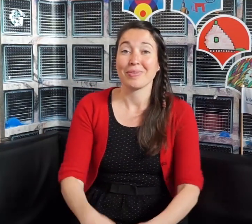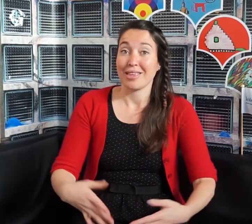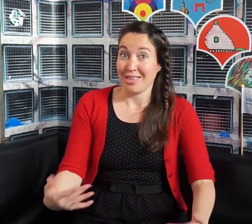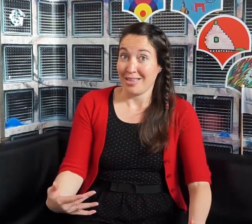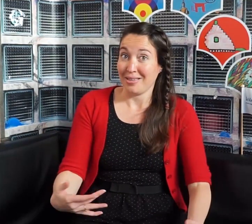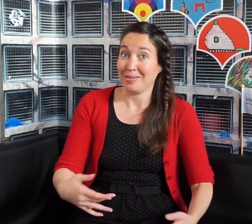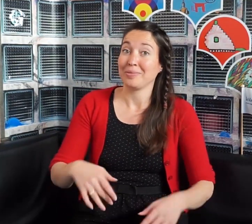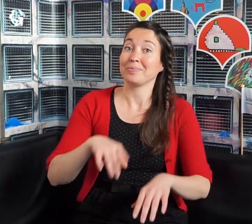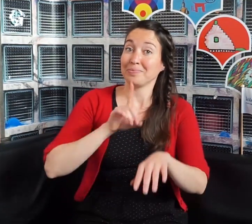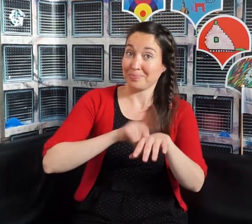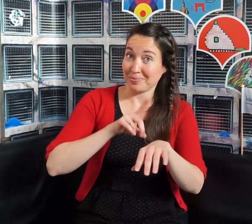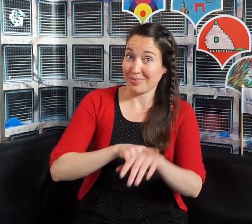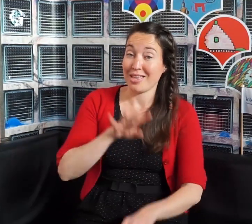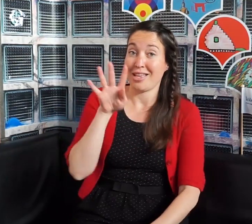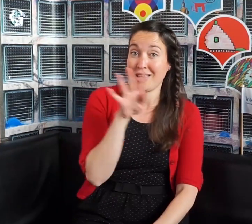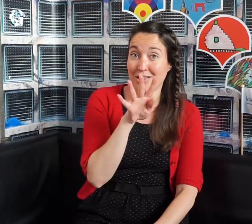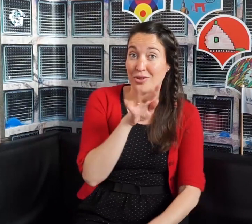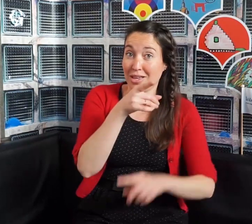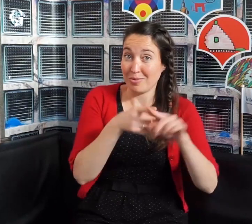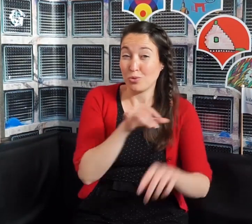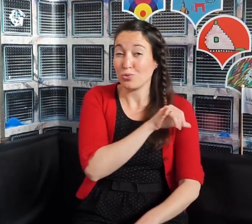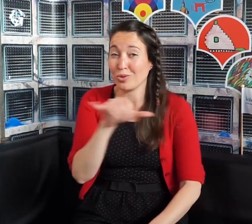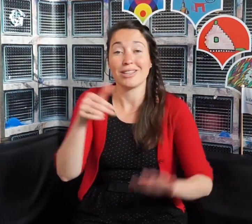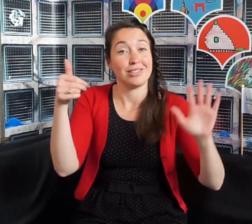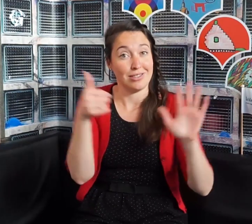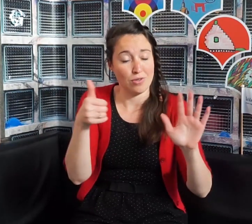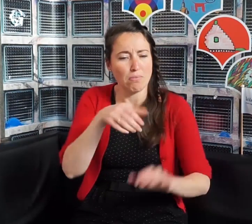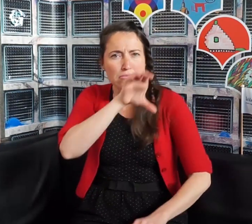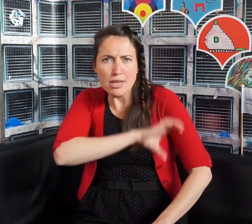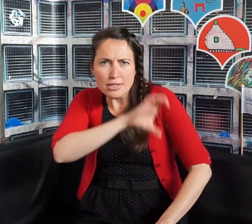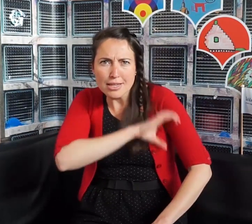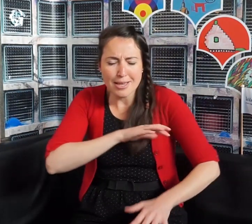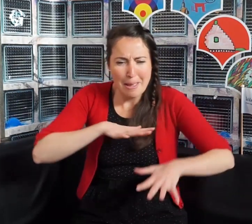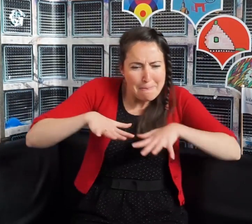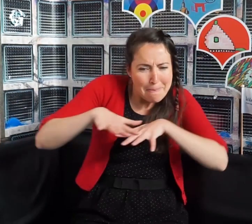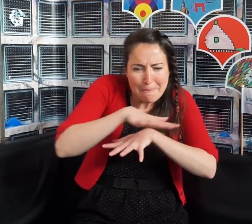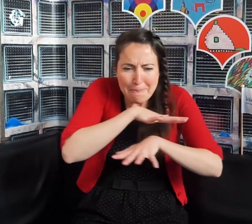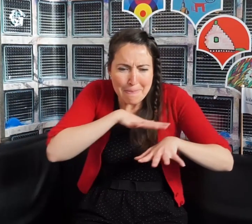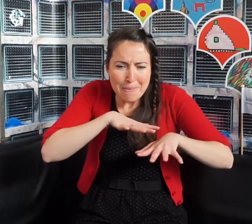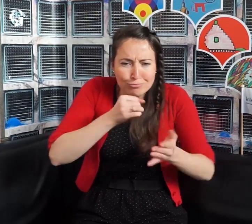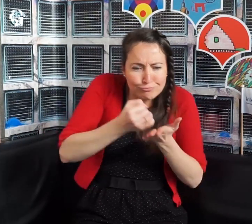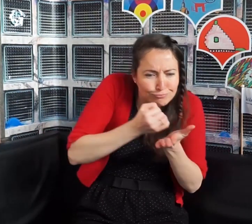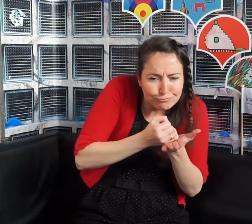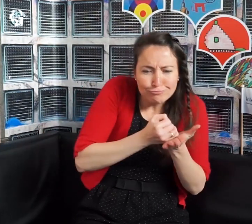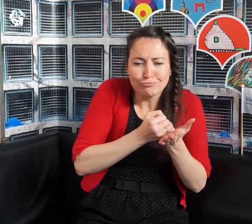16h>18h : on teste les dispositifs (sur réservation)